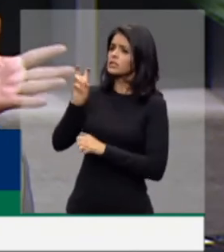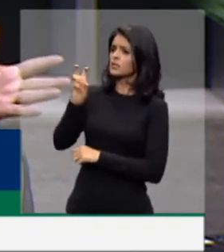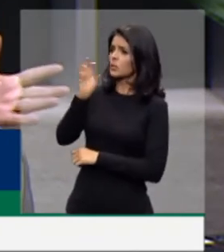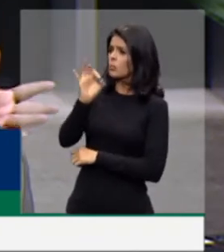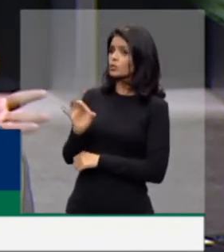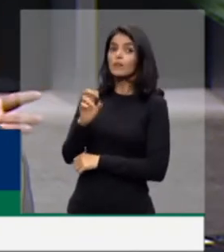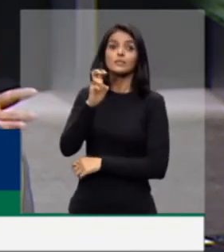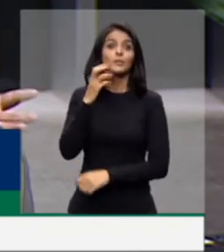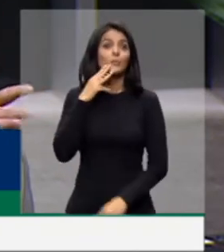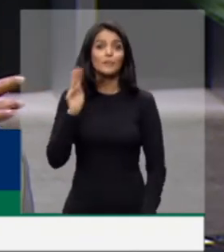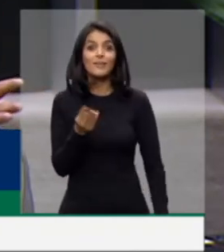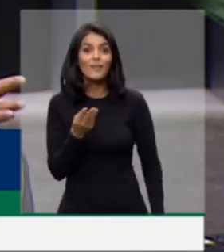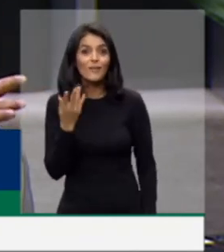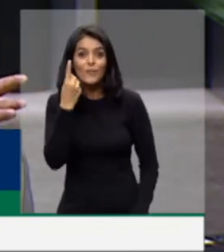QUÊ? TEM GENTE QUE GANHA COM